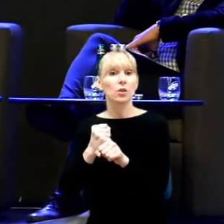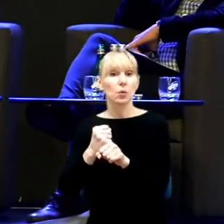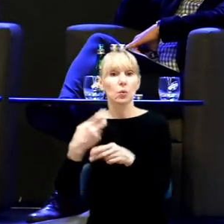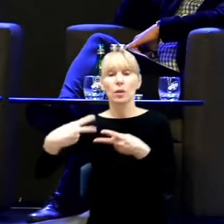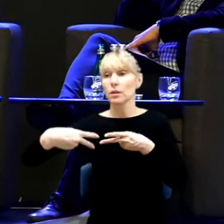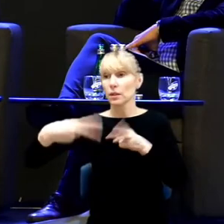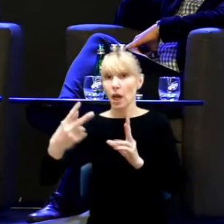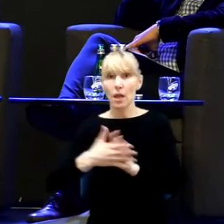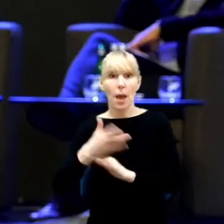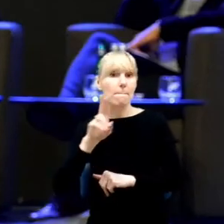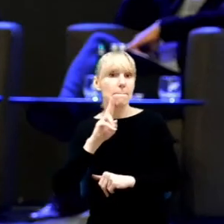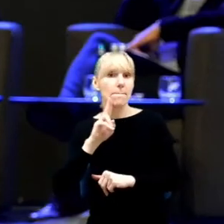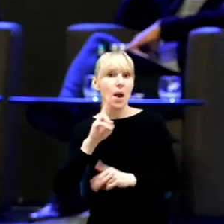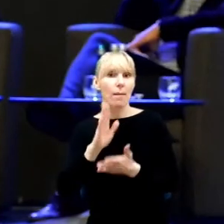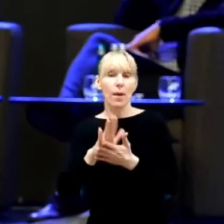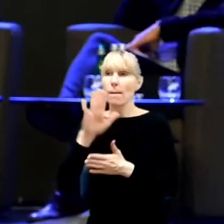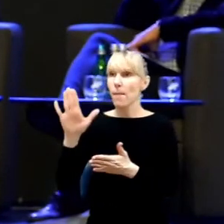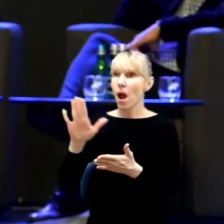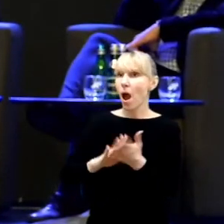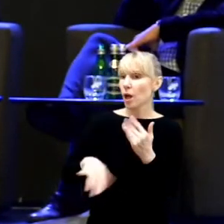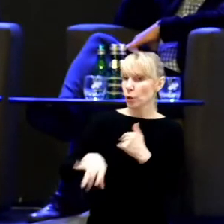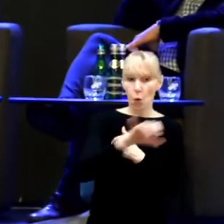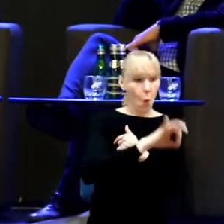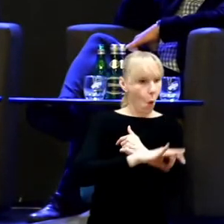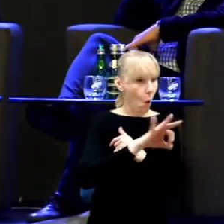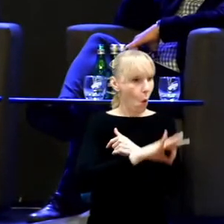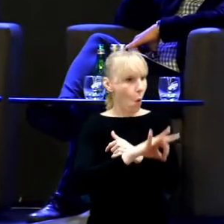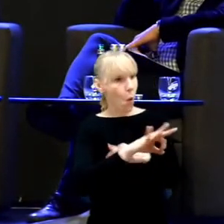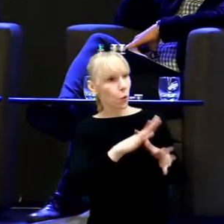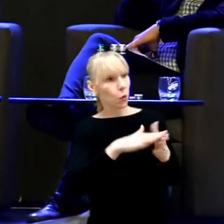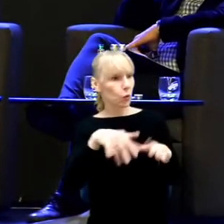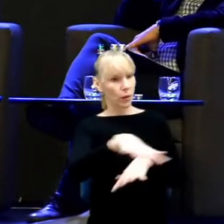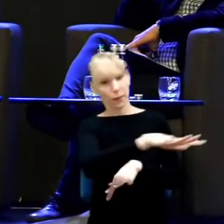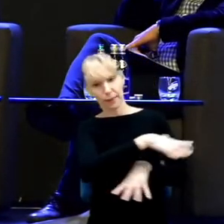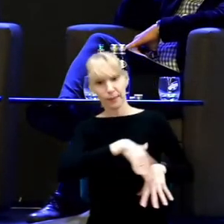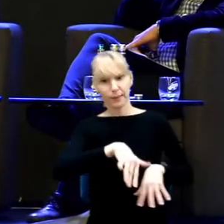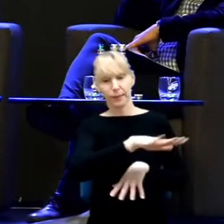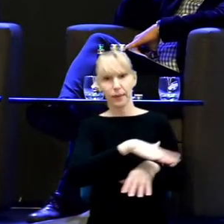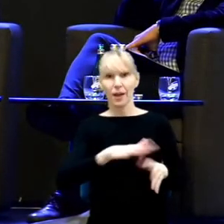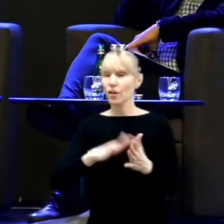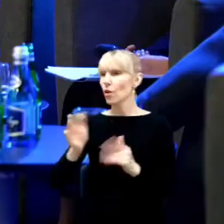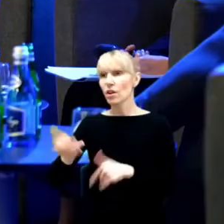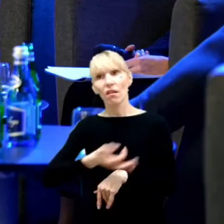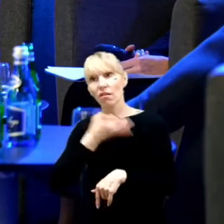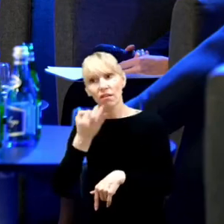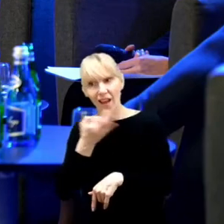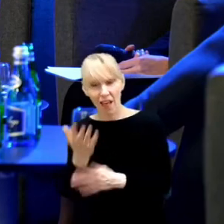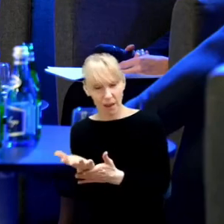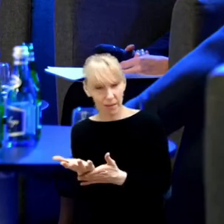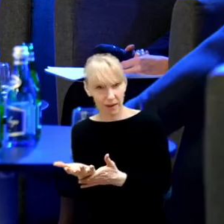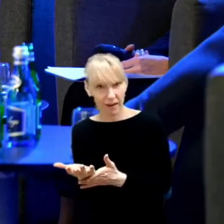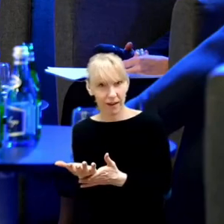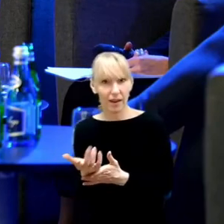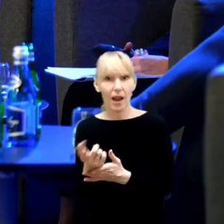w kuchni, kiedy dziecko lata za plecami, nie jest najlepszym elementem. W związku z tym nawet musi być odpowiednie pomieszczenie